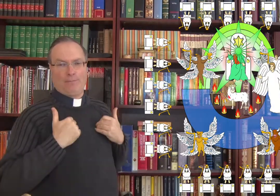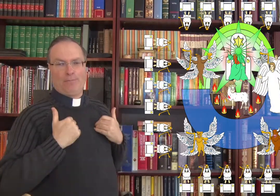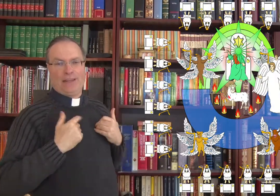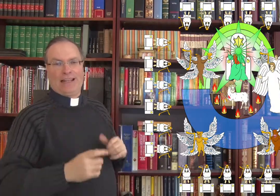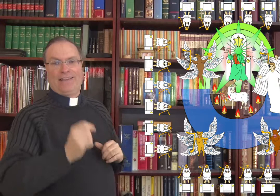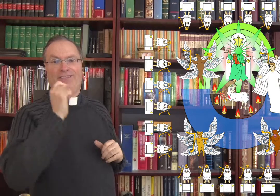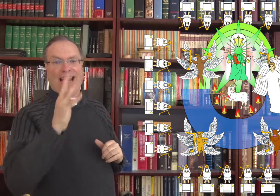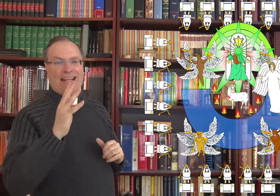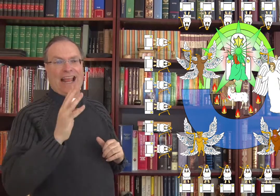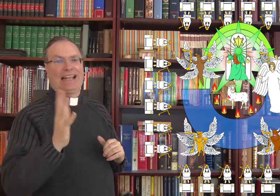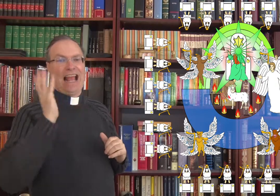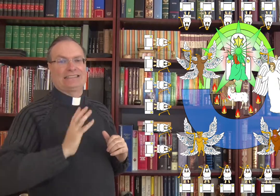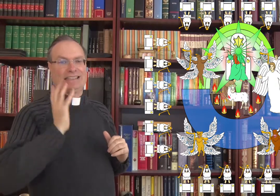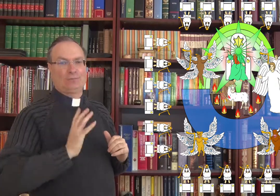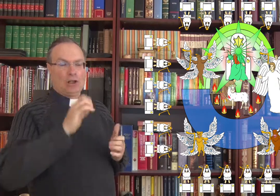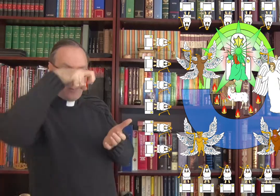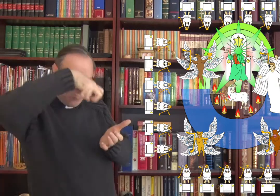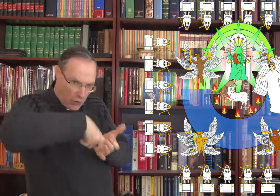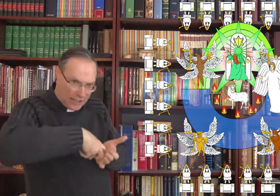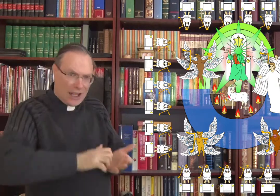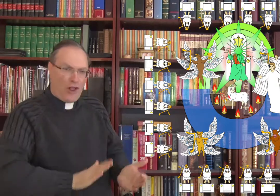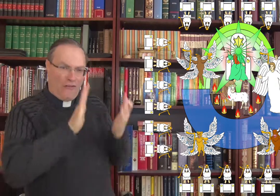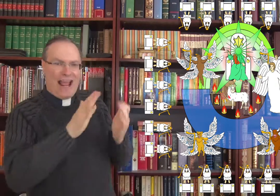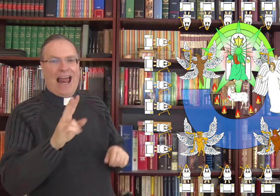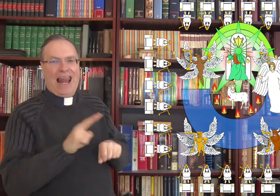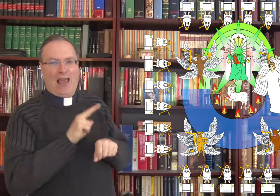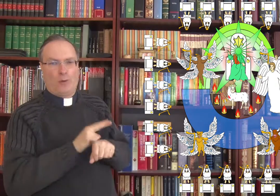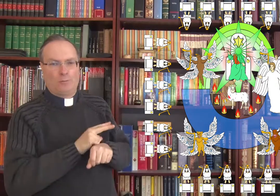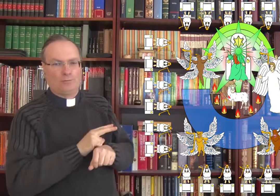et les vingt-quatre anciens se prosternèrent devant l'agneau.